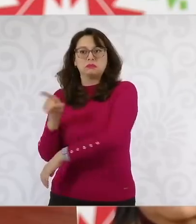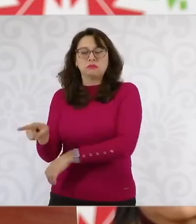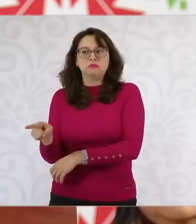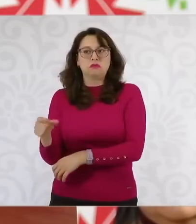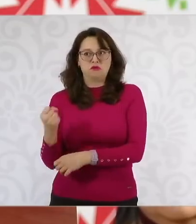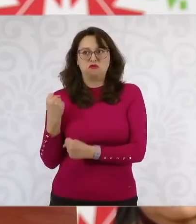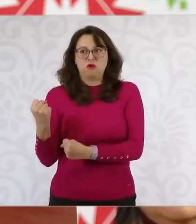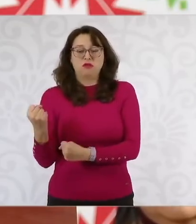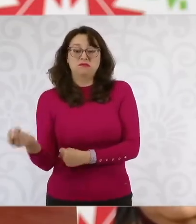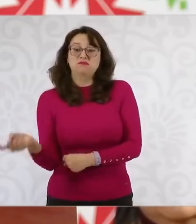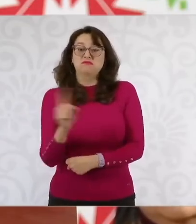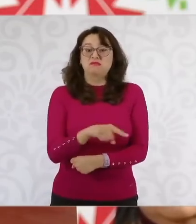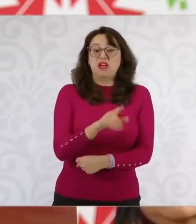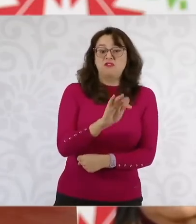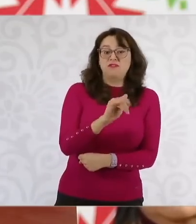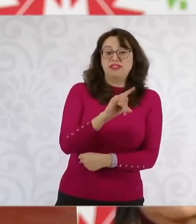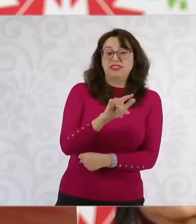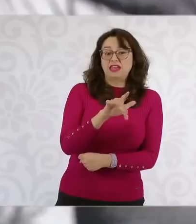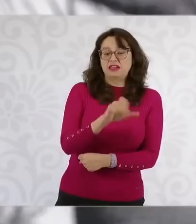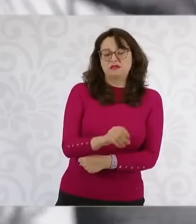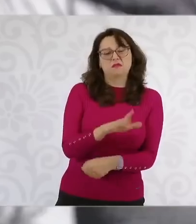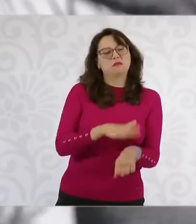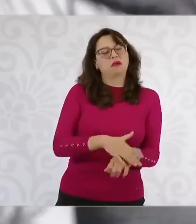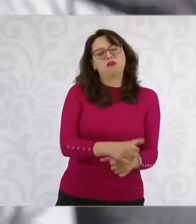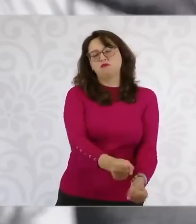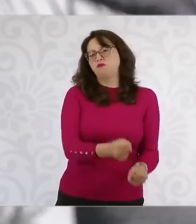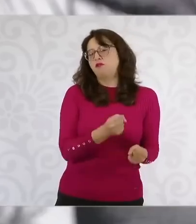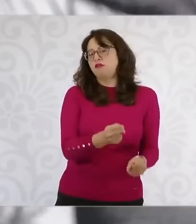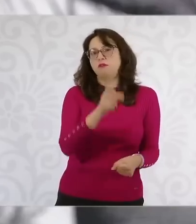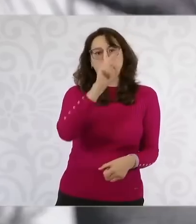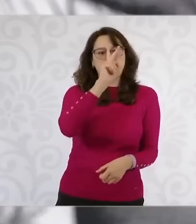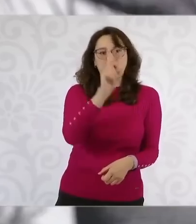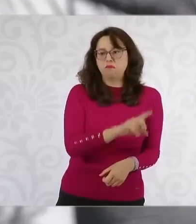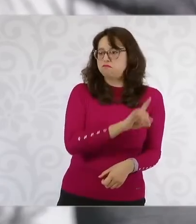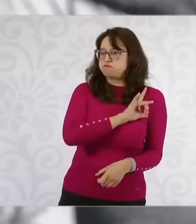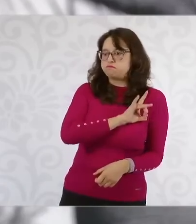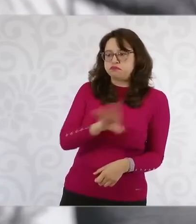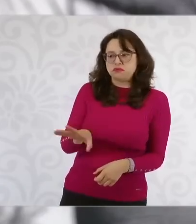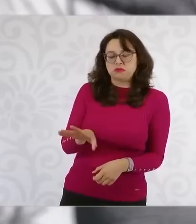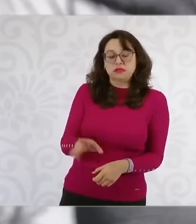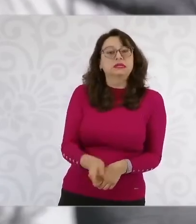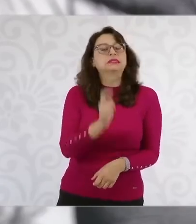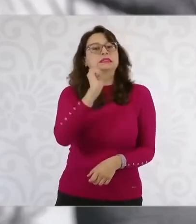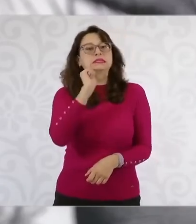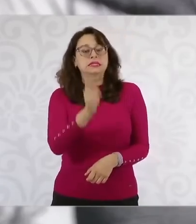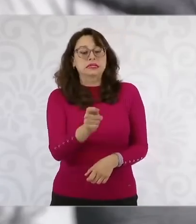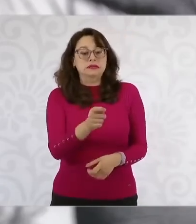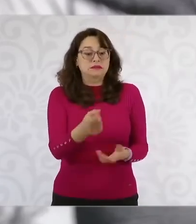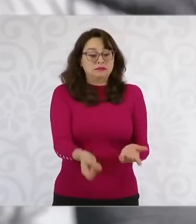la potencia depende de la dosis es decir cuanto mayor sea la potencia menor será la dosis de